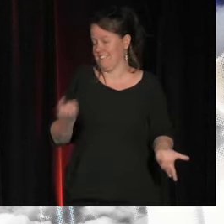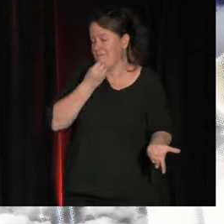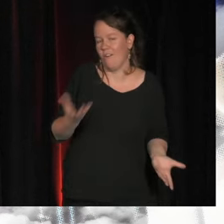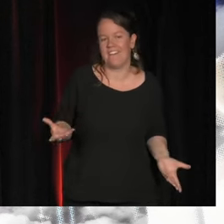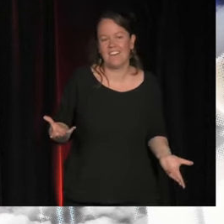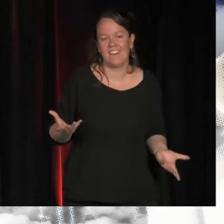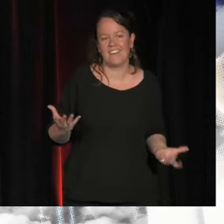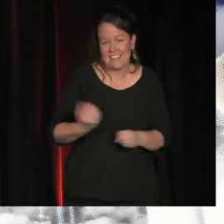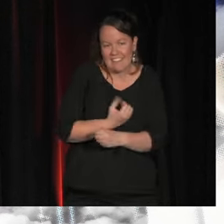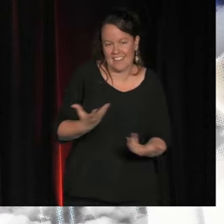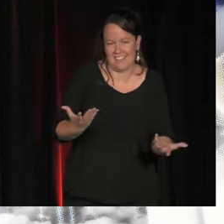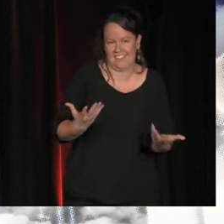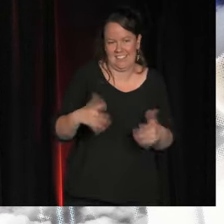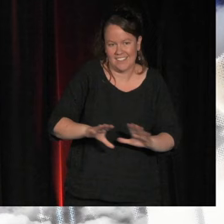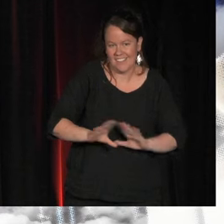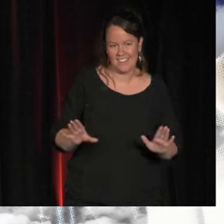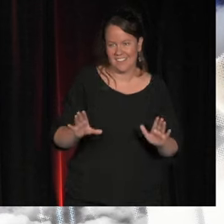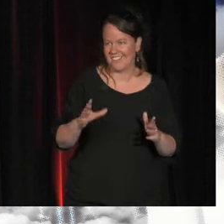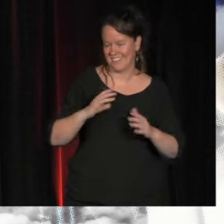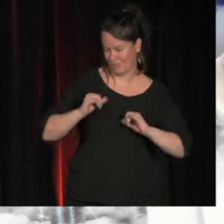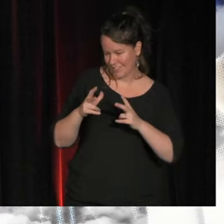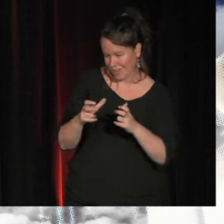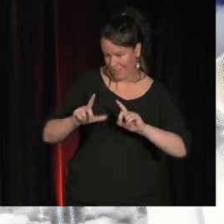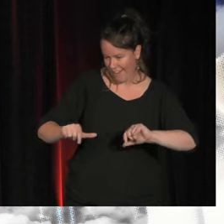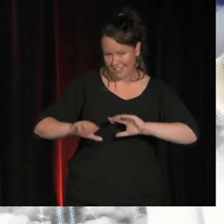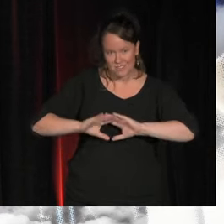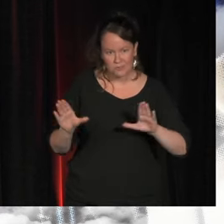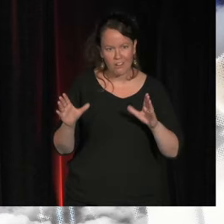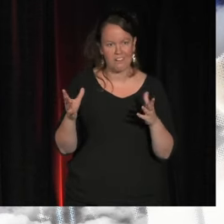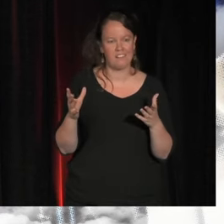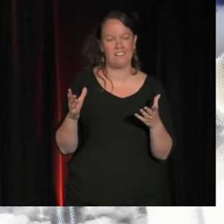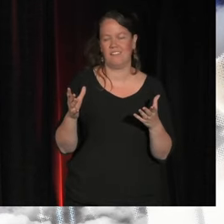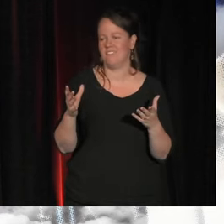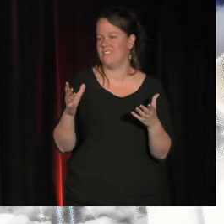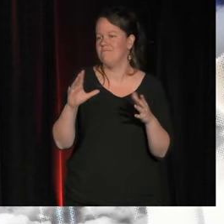C'est bon, le jeu vidéo aujourd'hui est là, c'est juste qu'effectivement, il y a un problème de, on va dire, de remplacement